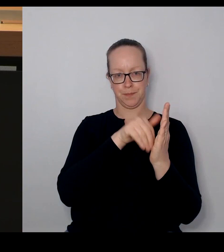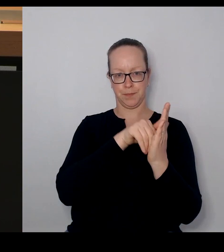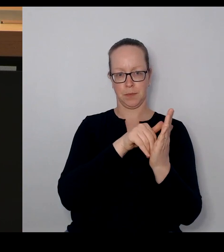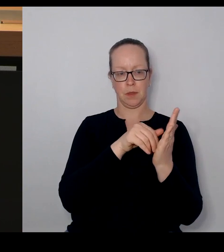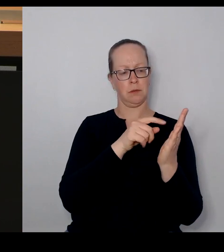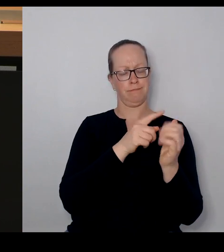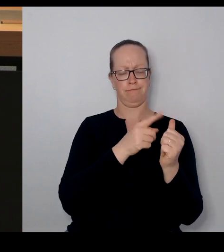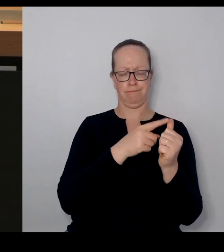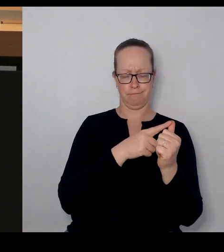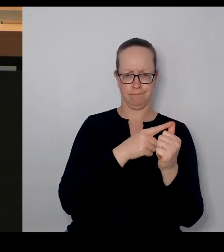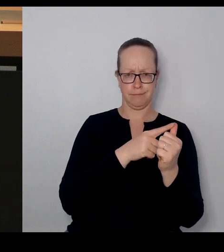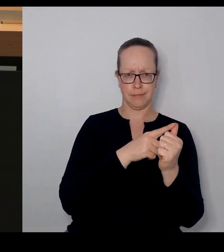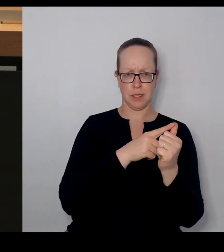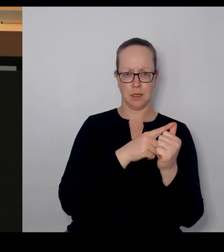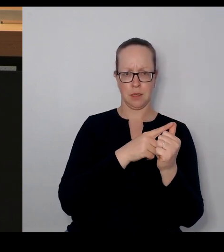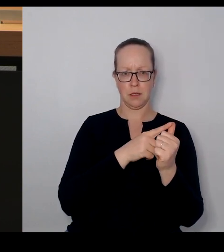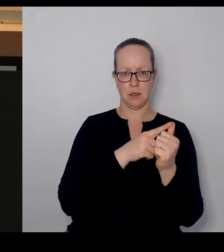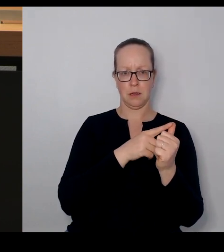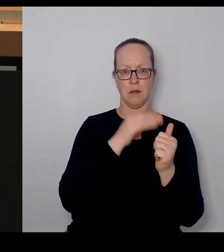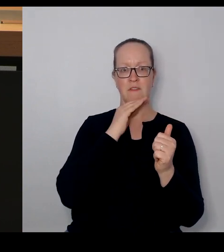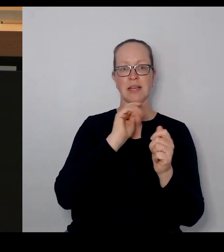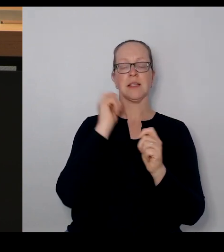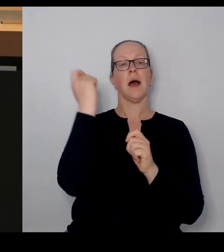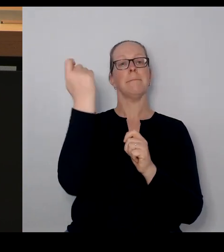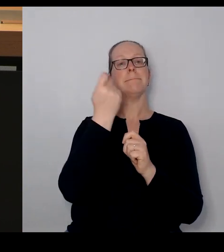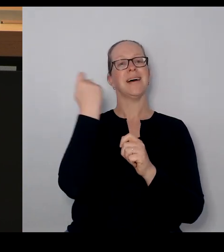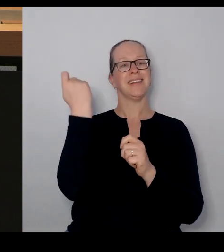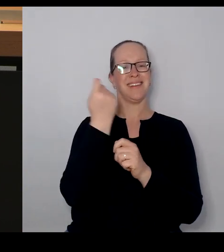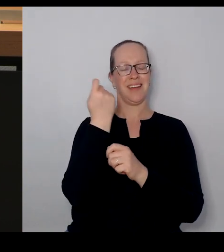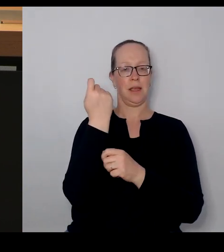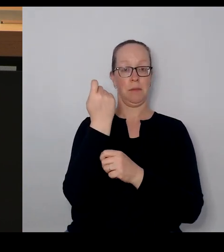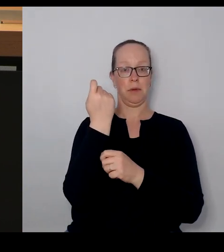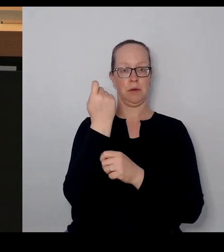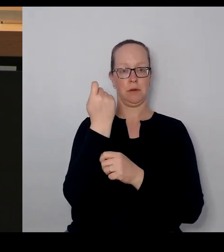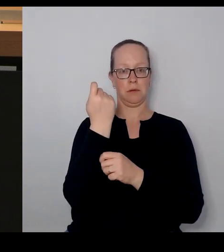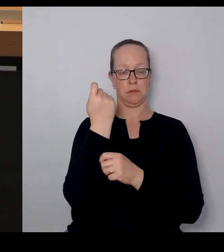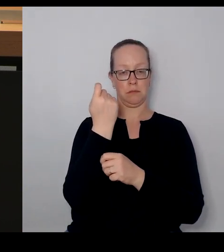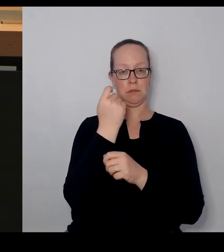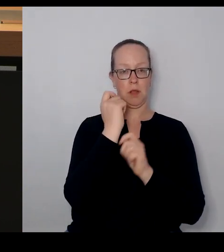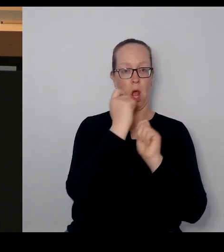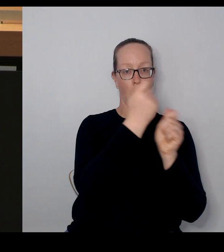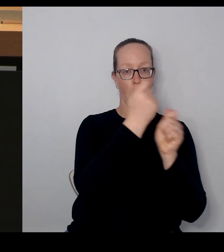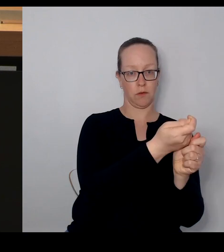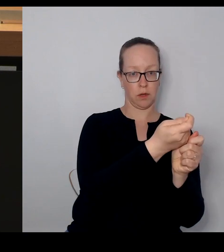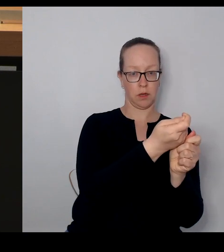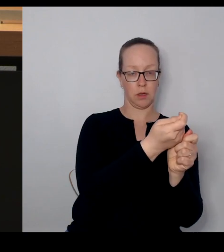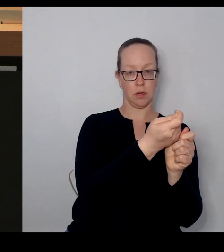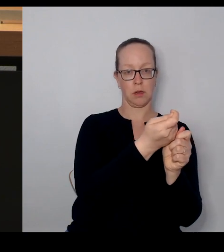Trinkwasserversorgung und Abwasserwirtschaft hin zu einer Kreislaufwasserwirtschaft umbauen wollen.